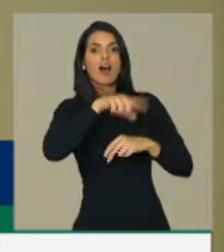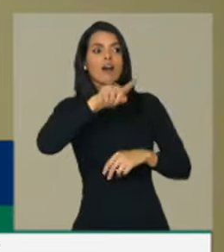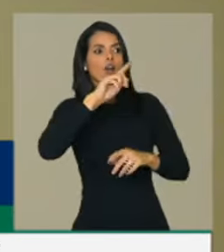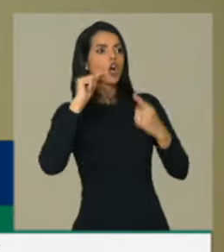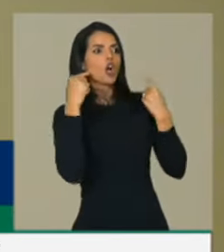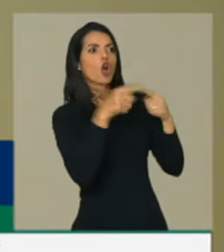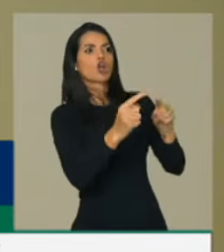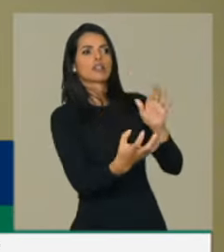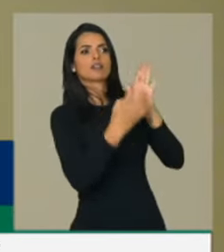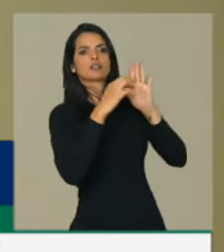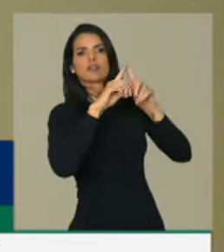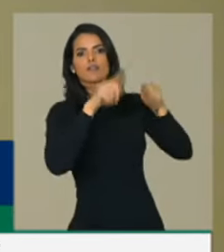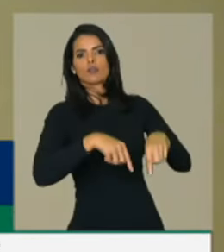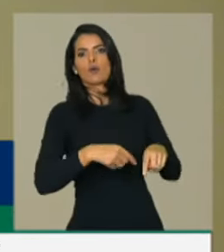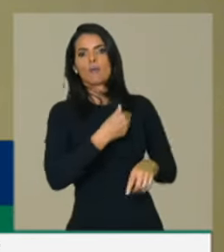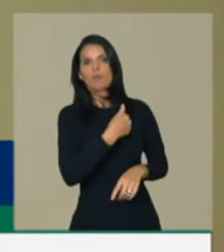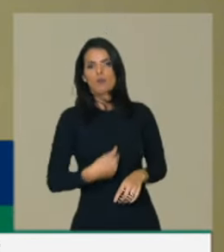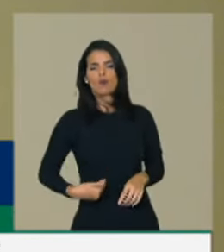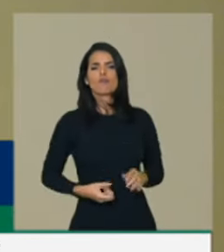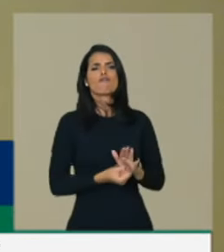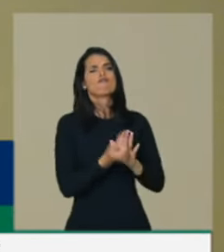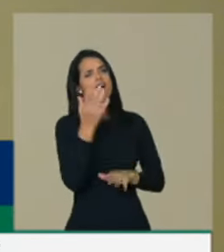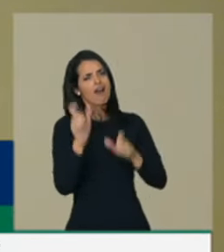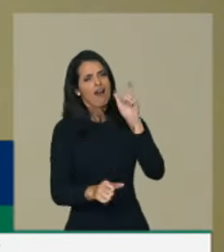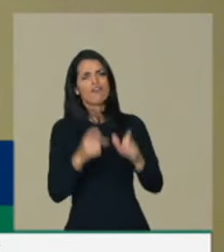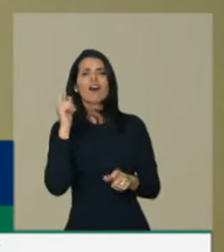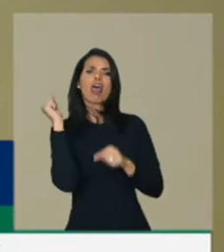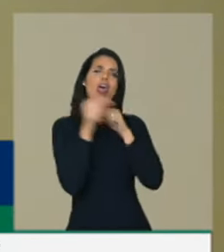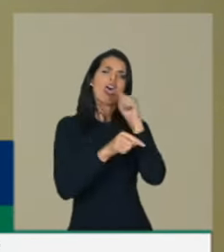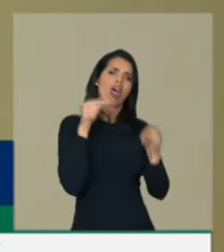AQUELES QUE FAZEM DISCURSO COM SERVIDOR PÚBLICO. DIZEM O QUE PROBLEMA... -- [PRESIDENTE]: COMO